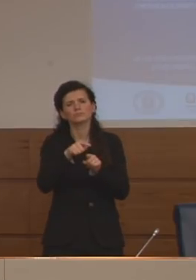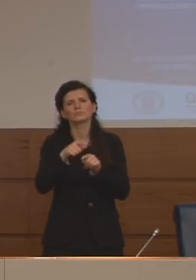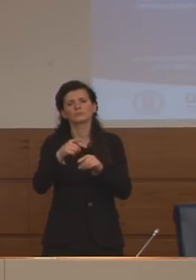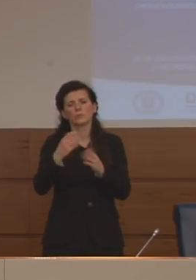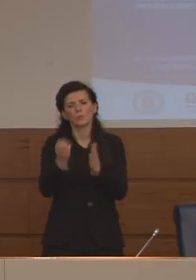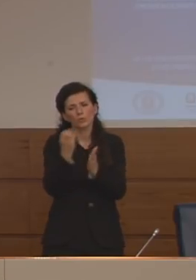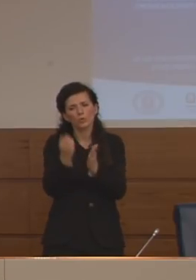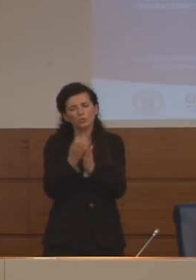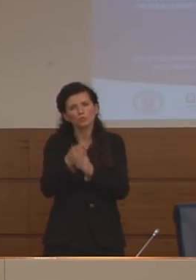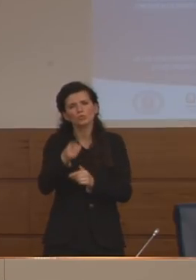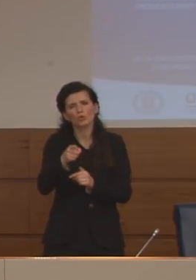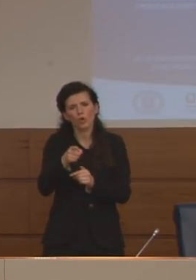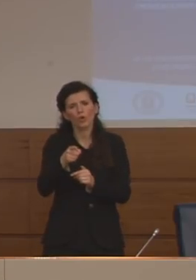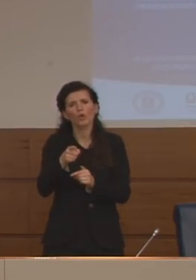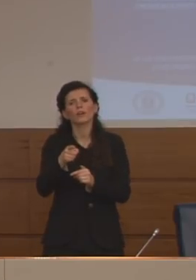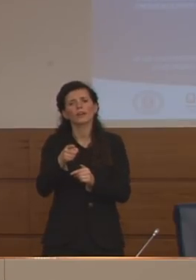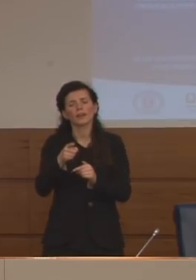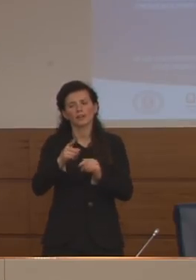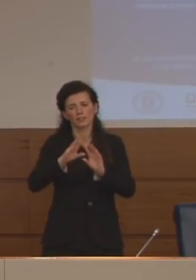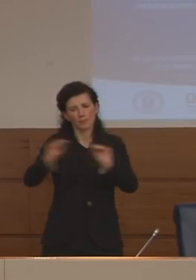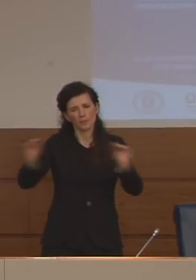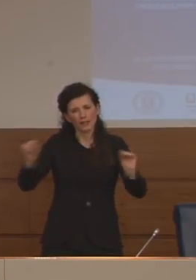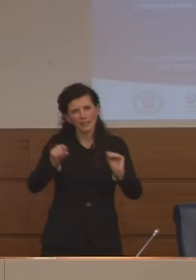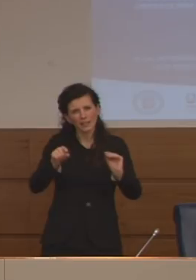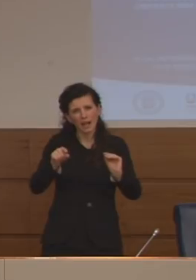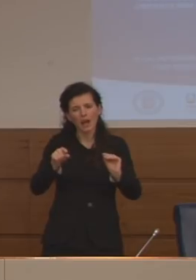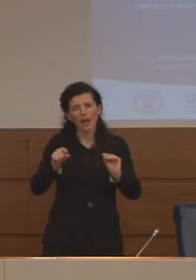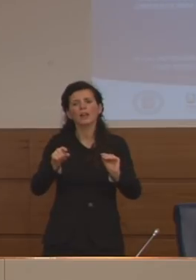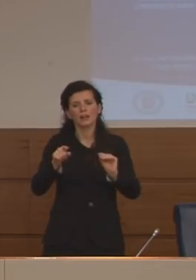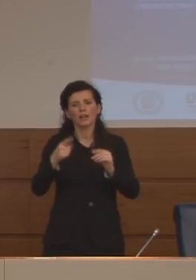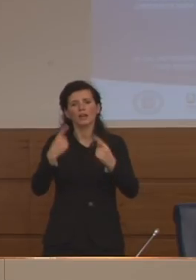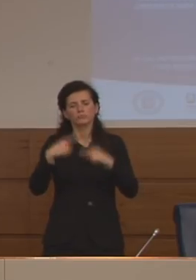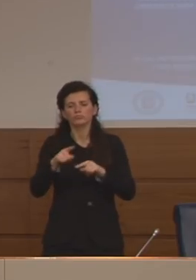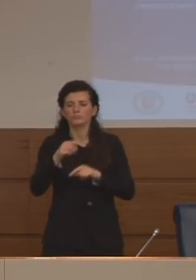sperimentali che dimostrano che quanto viene autocertificato è effettivamente